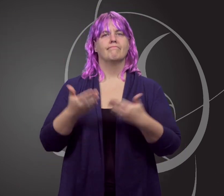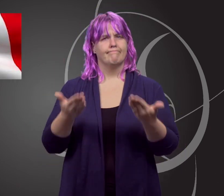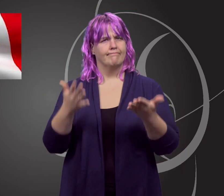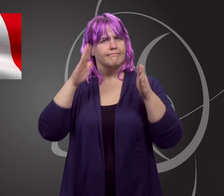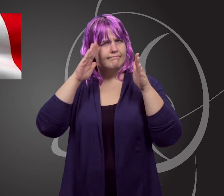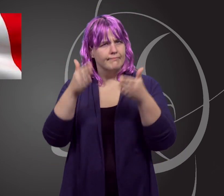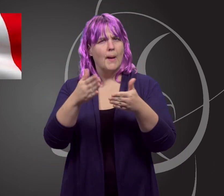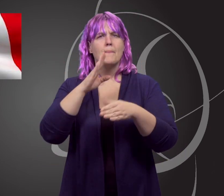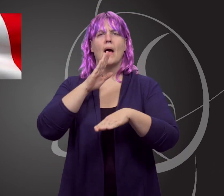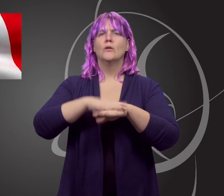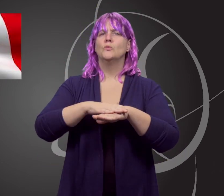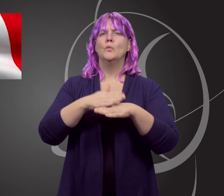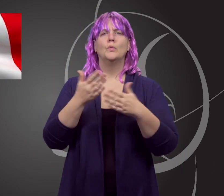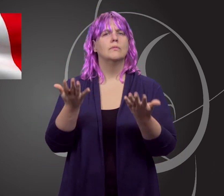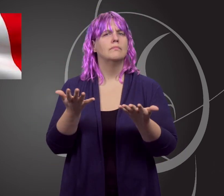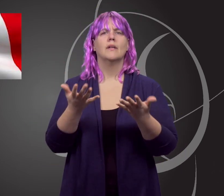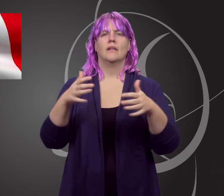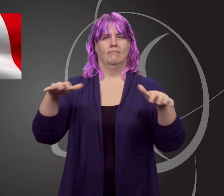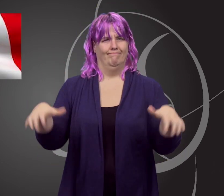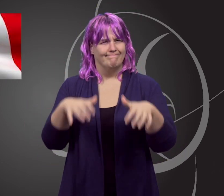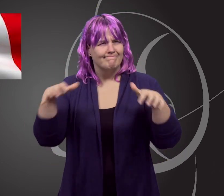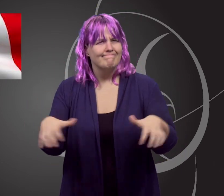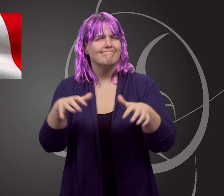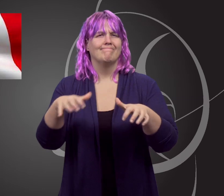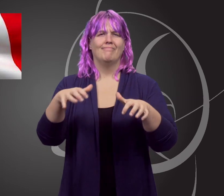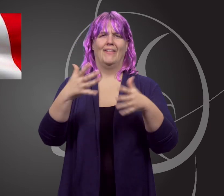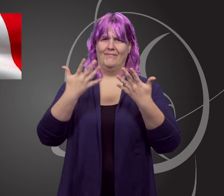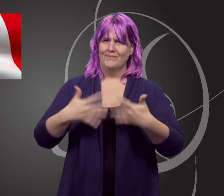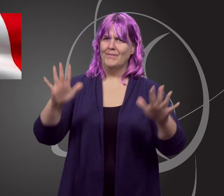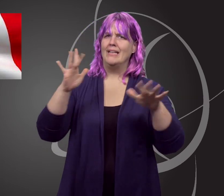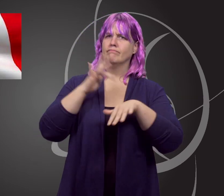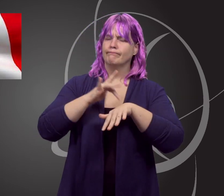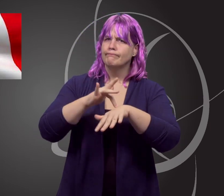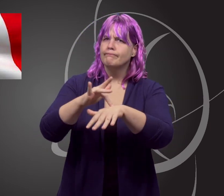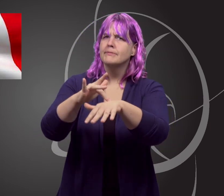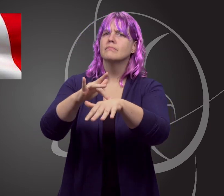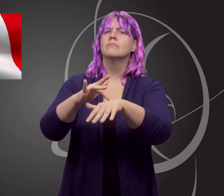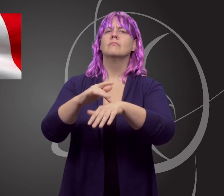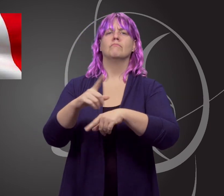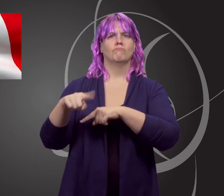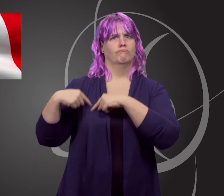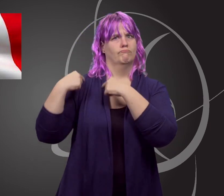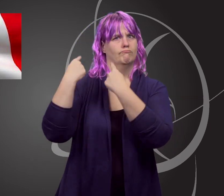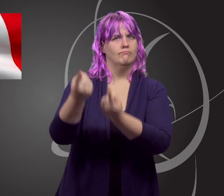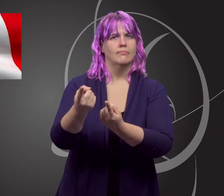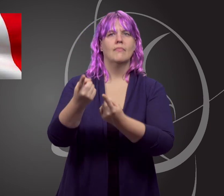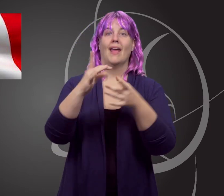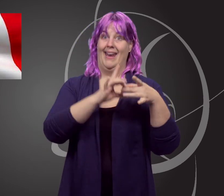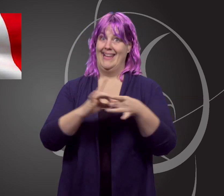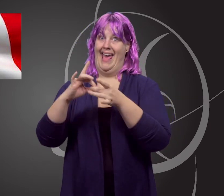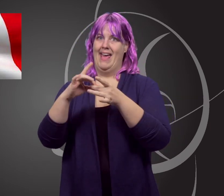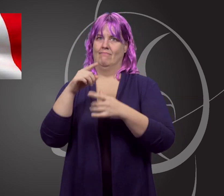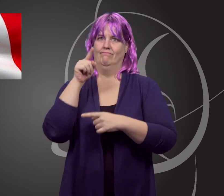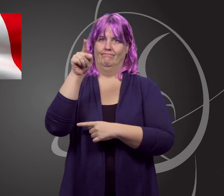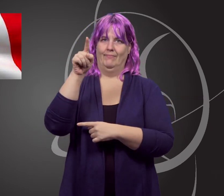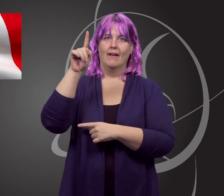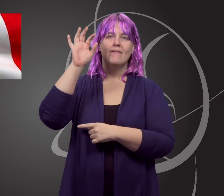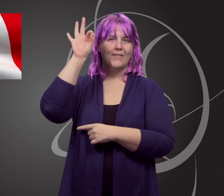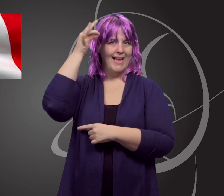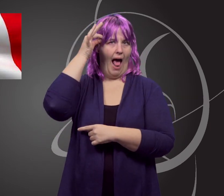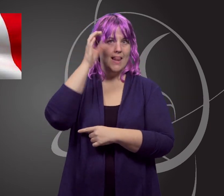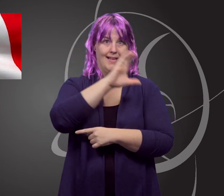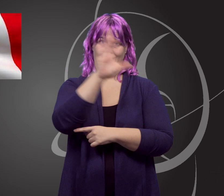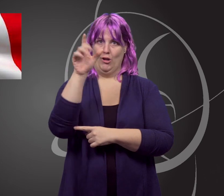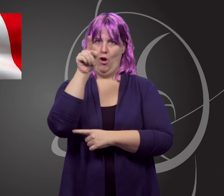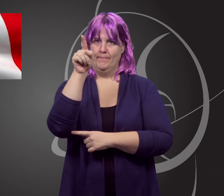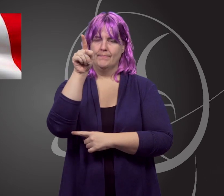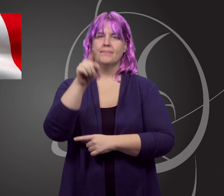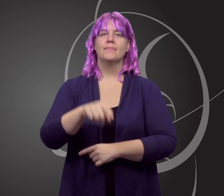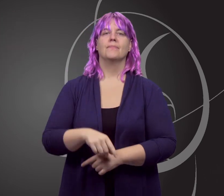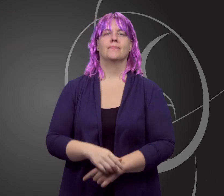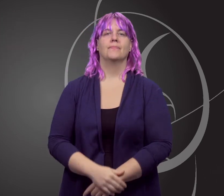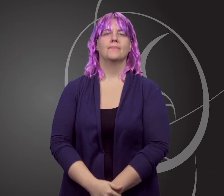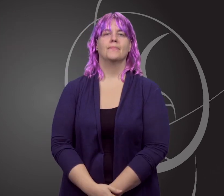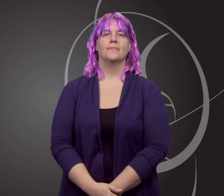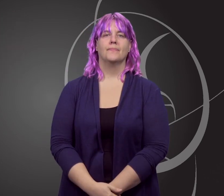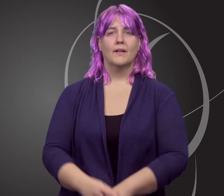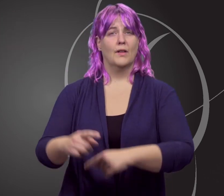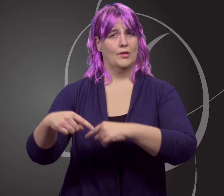Revenons sur les travaux effectués sur le plan fédéral au Canada :